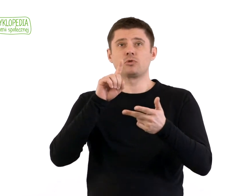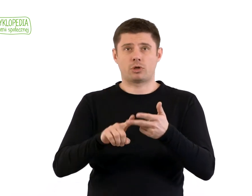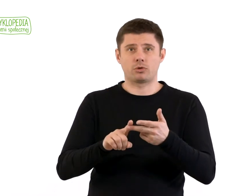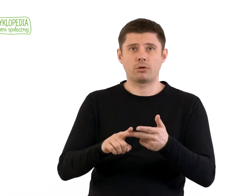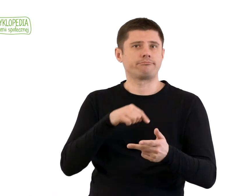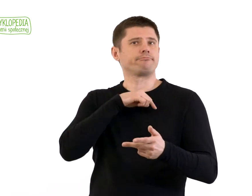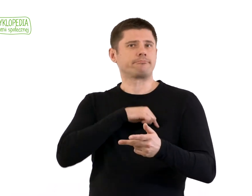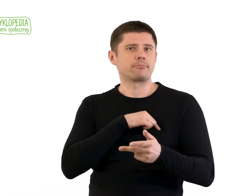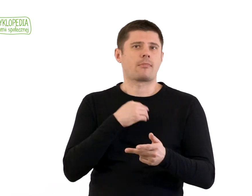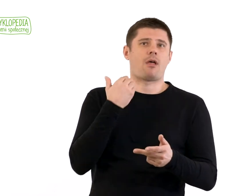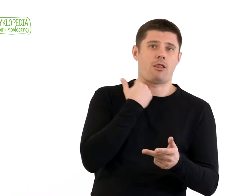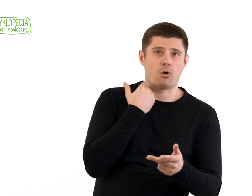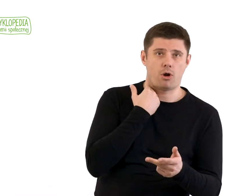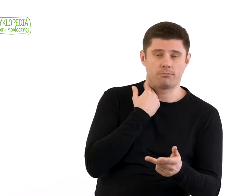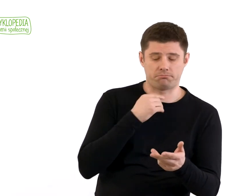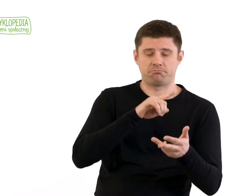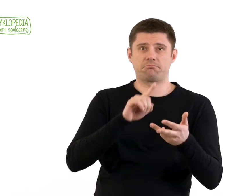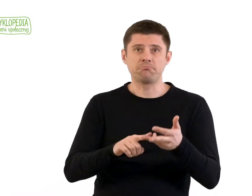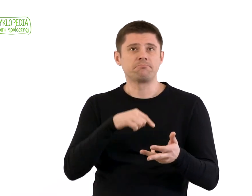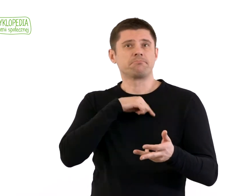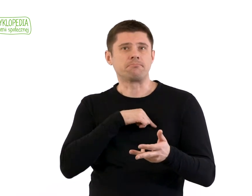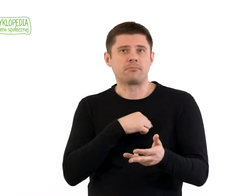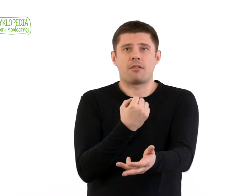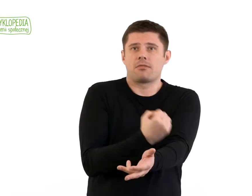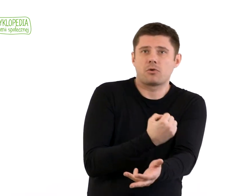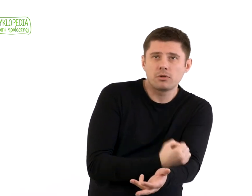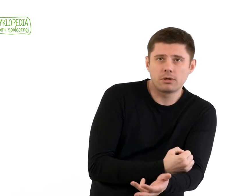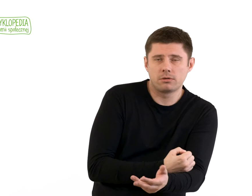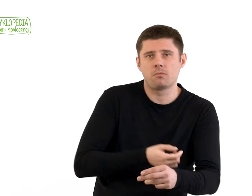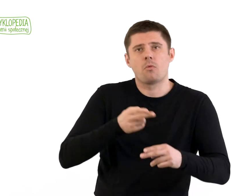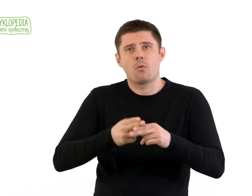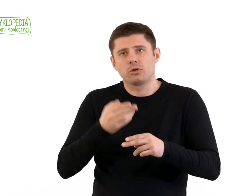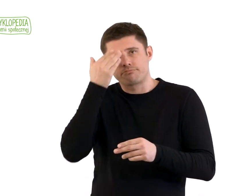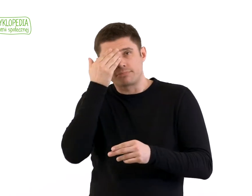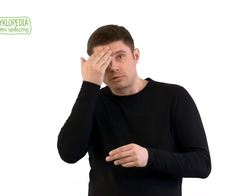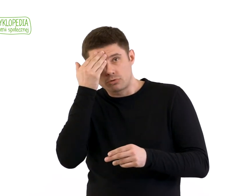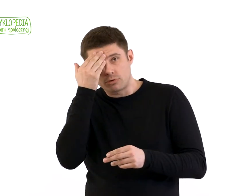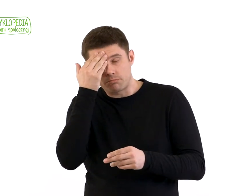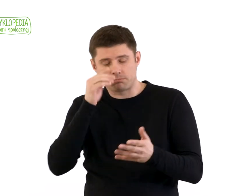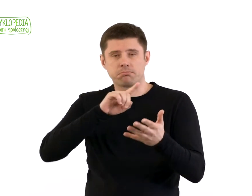uzależnieni od alkoholu, uzależnieni od narkotyków, chorzy psychicznie,